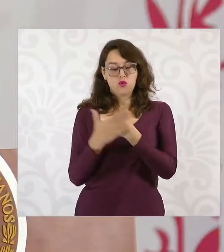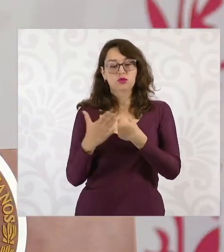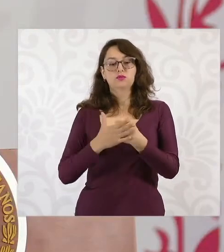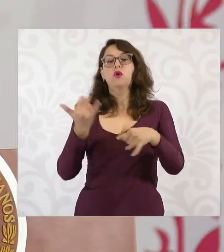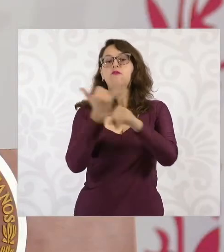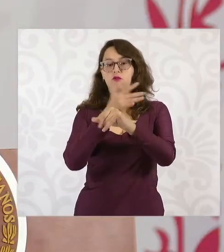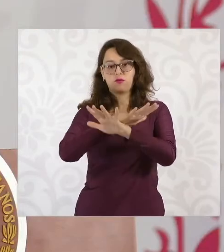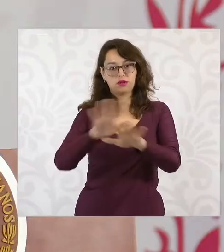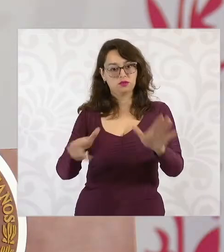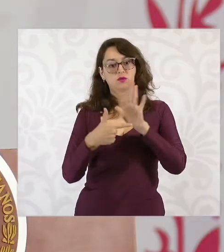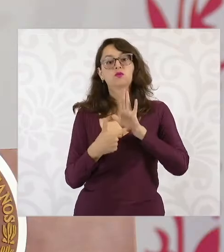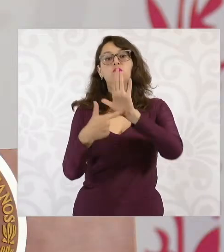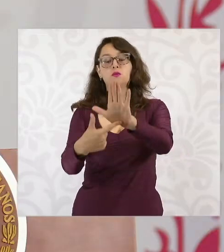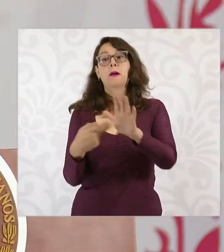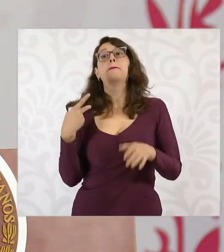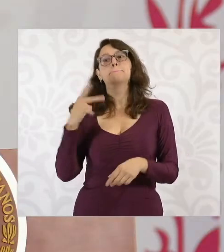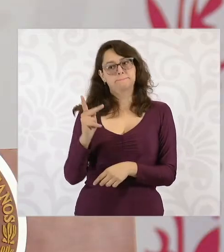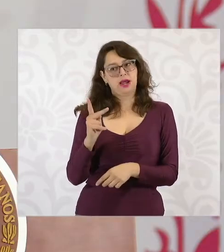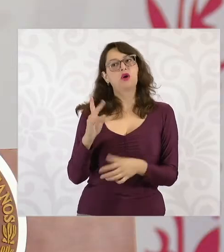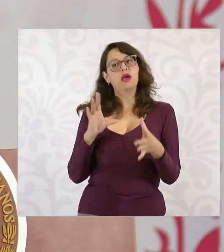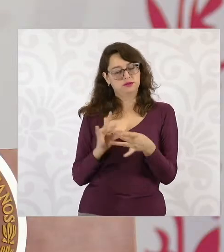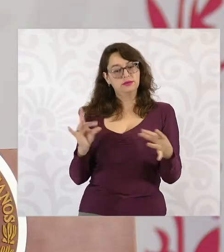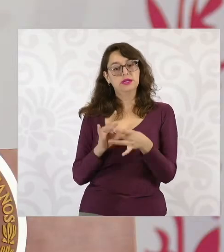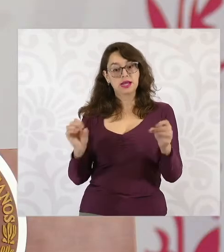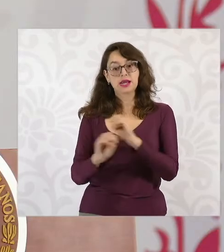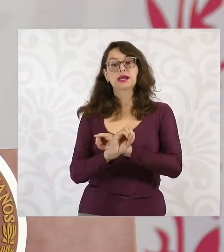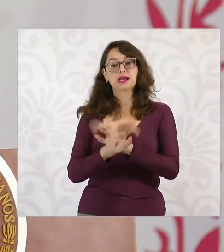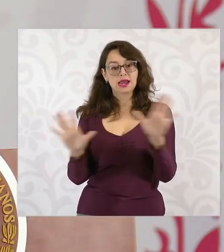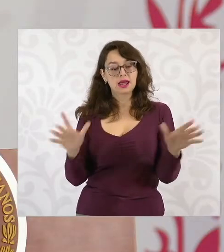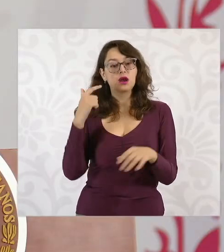pero es importante que lo sepan porque el día de ayer se dio a conocer por parte de